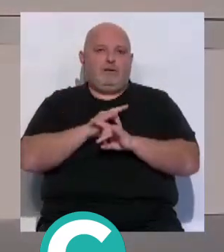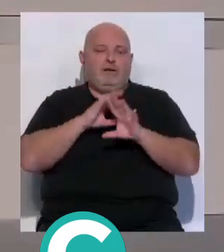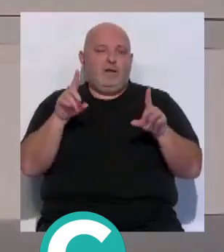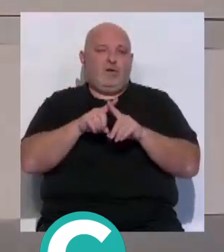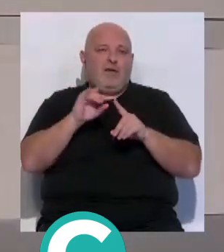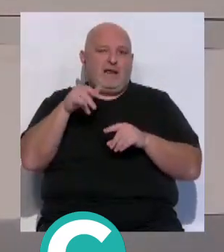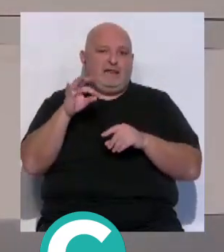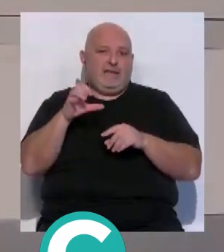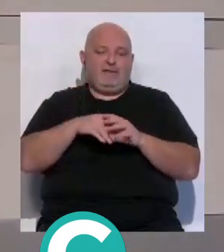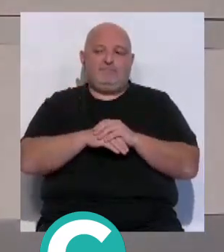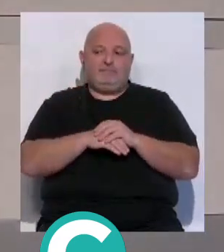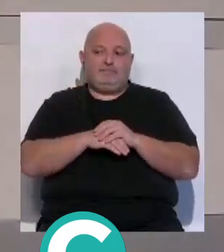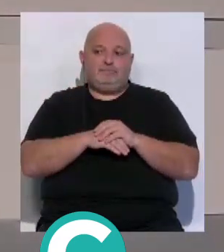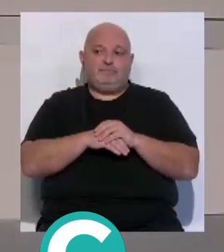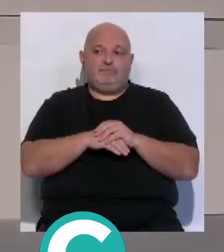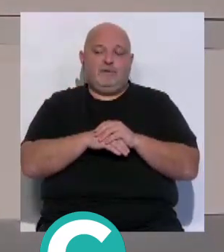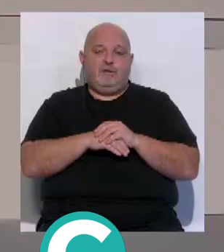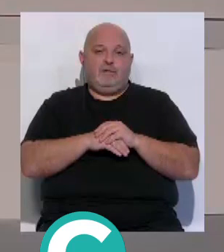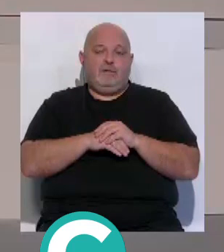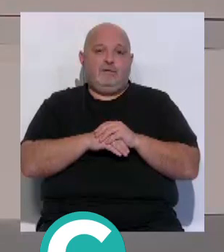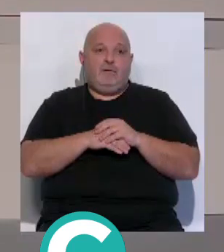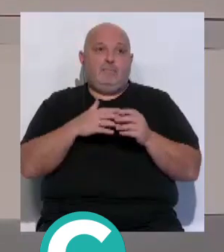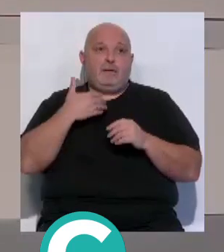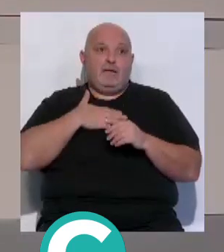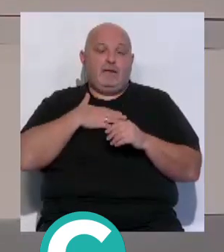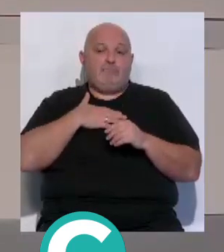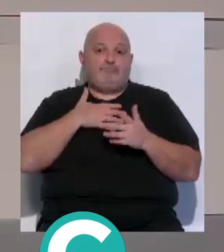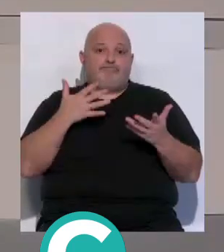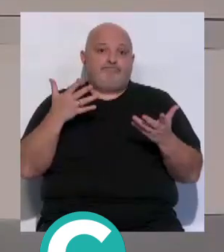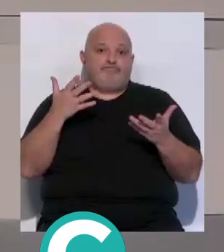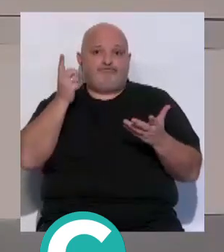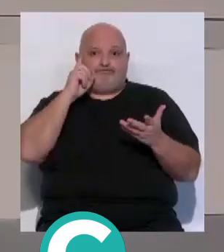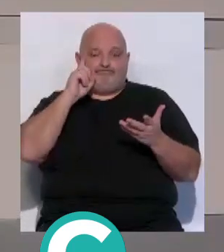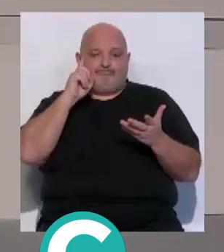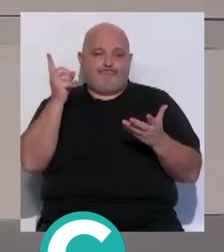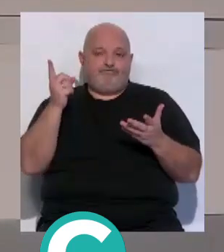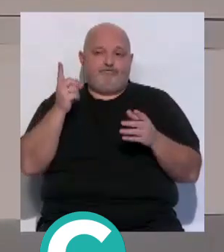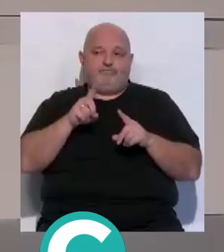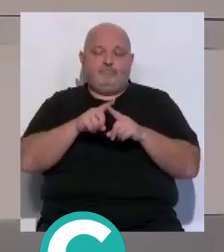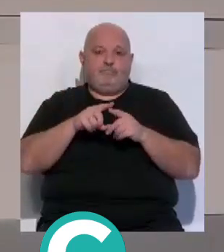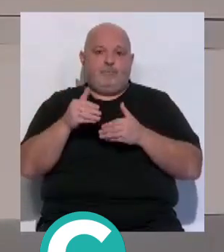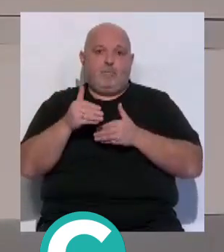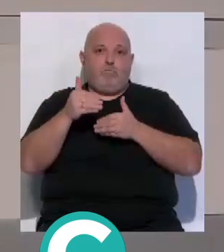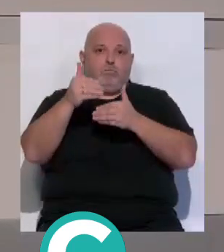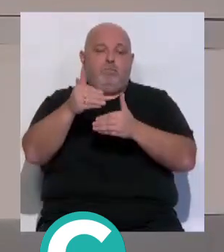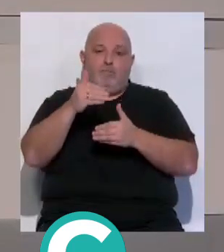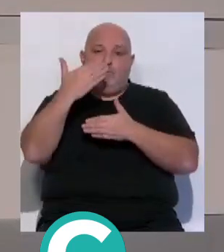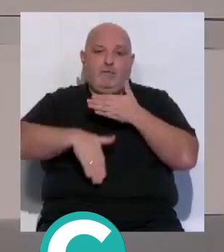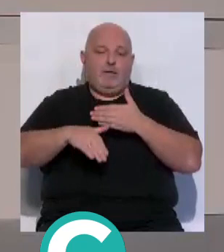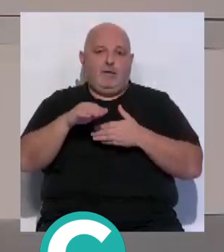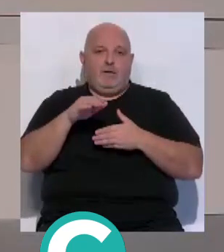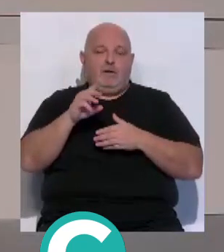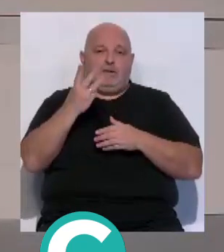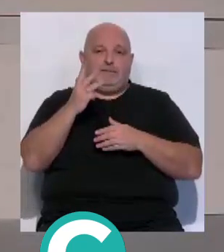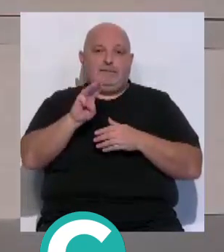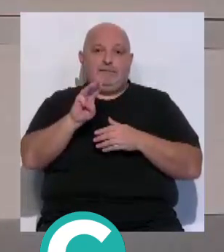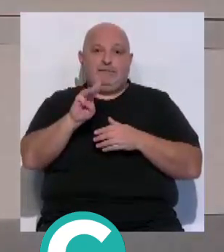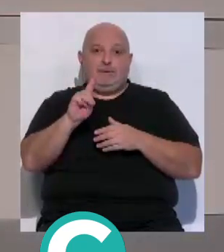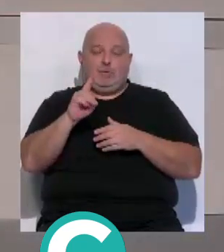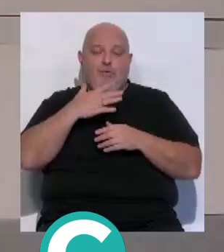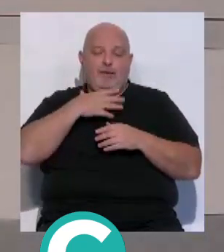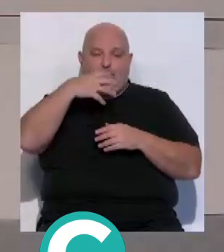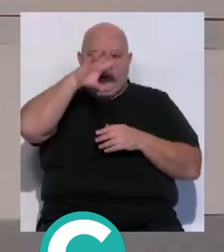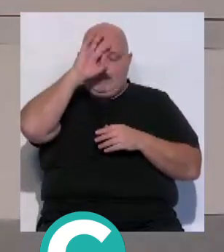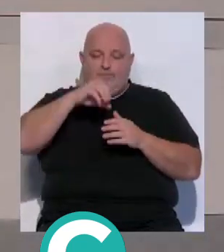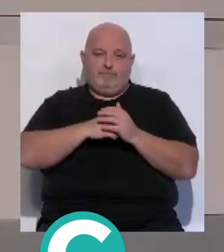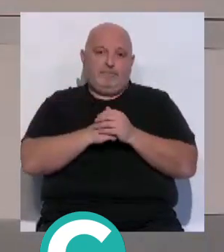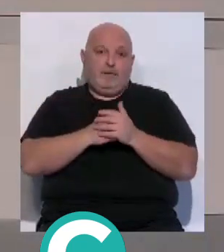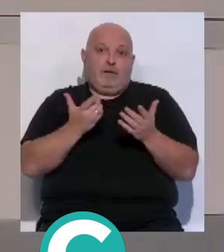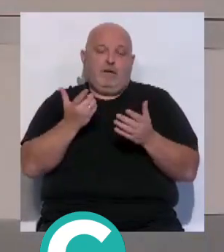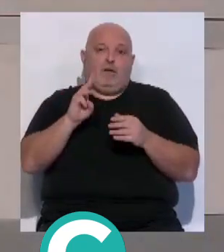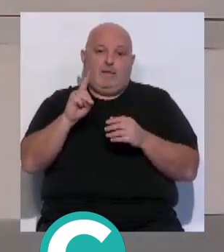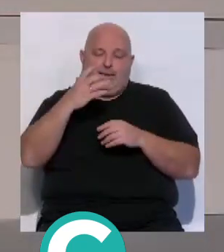Escalante puede ser mañana pero no puede pasar del día 30 de enero con lo cual por 31 de enero